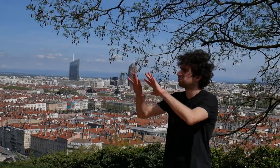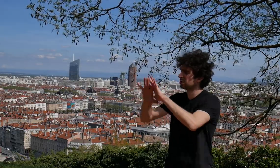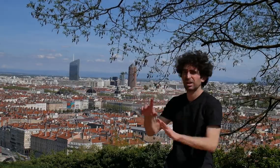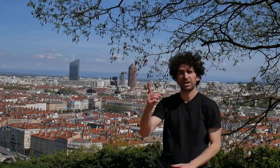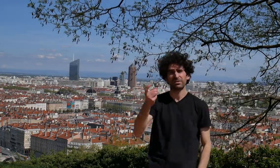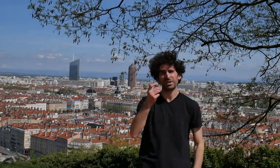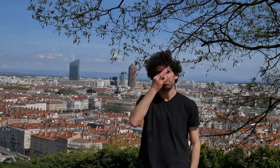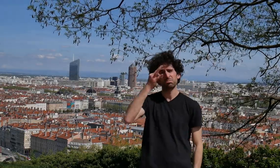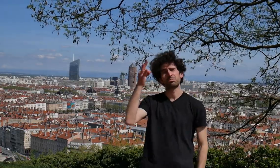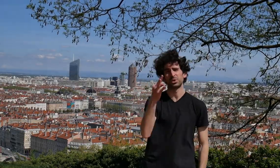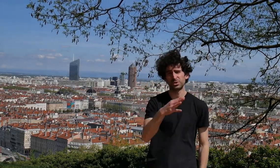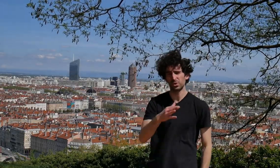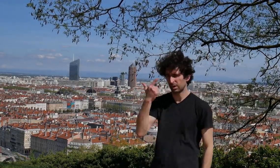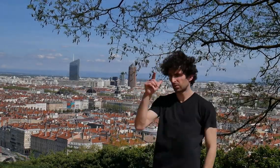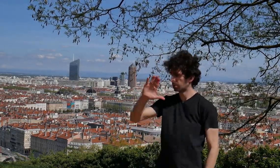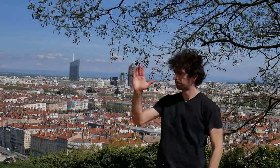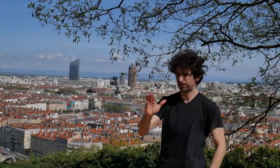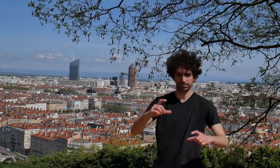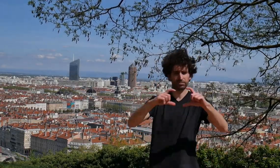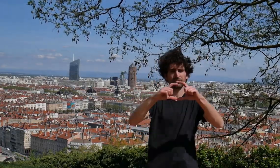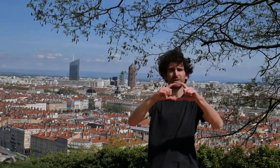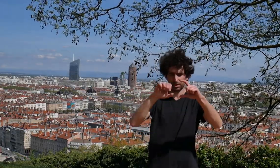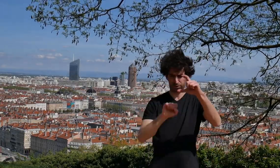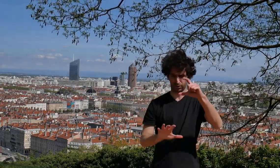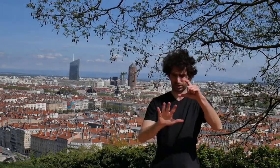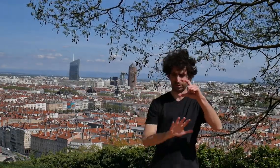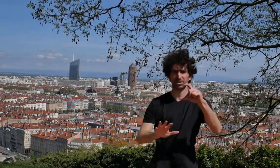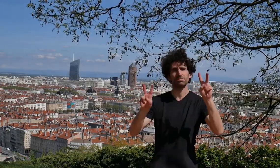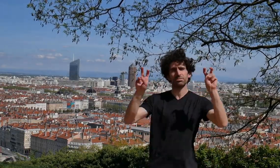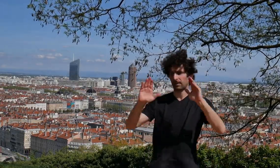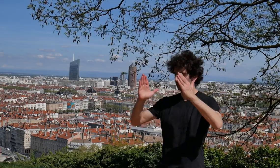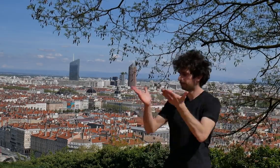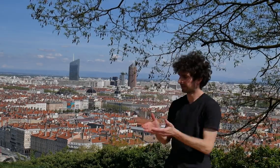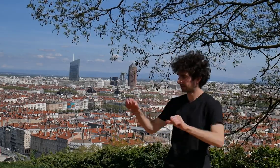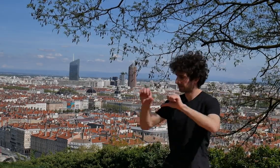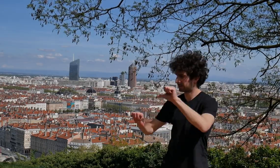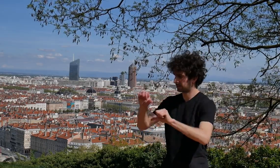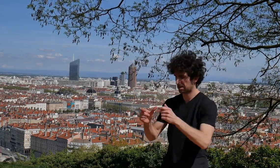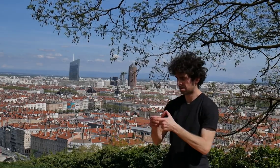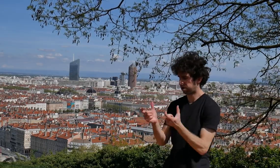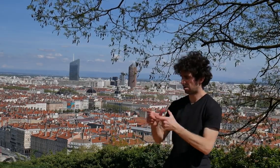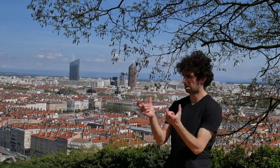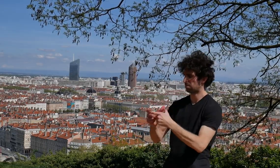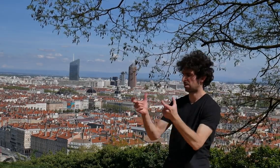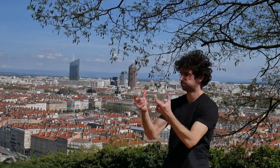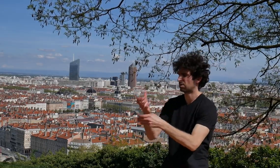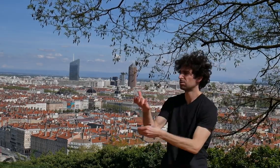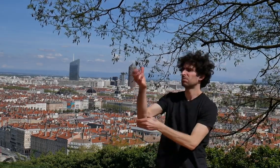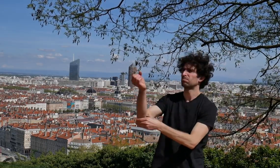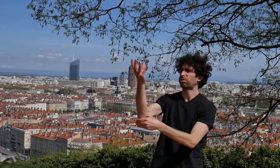à cause de la pollution. Au sud de Lyon, se trouve la "vallée de la chimie" où se concentrent les usines.